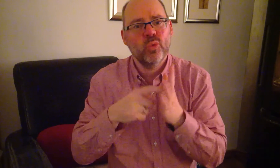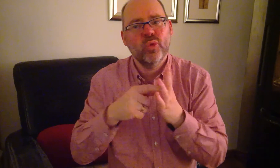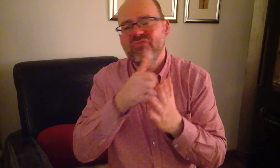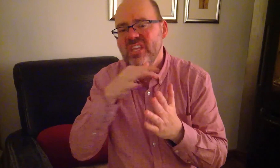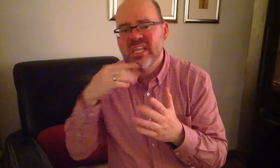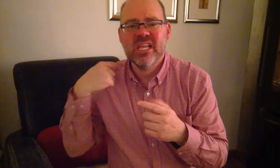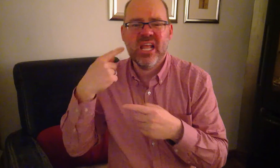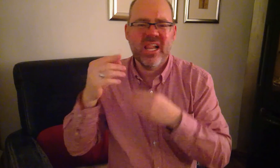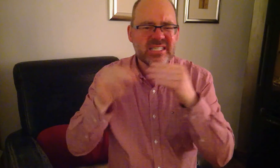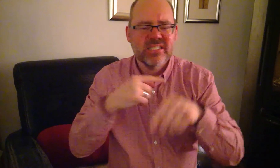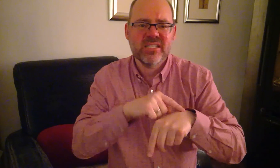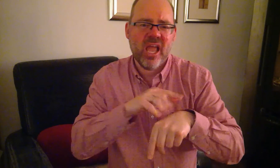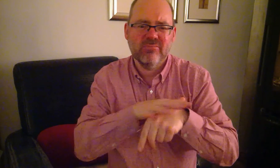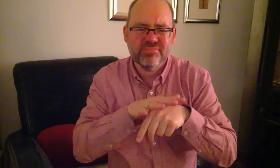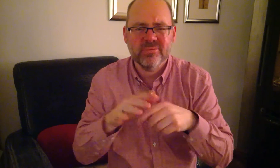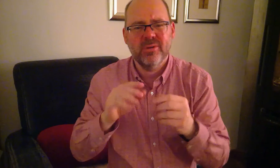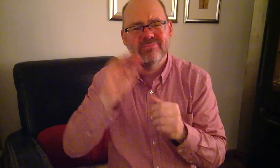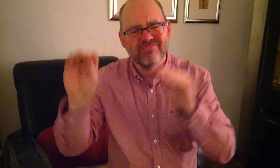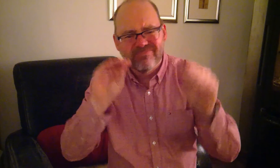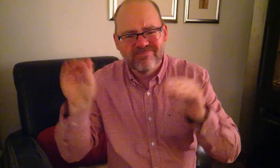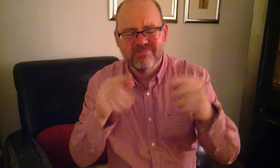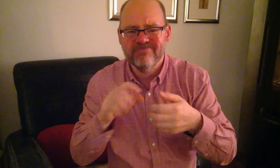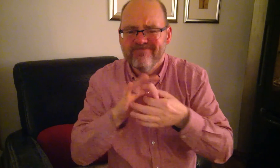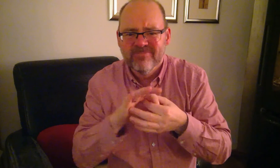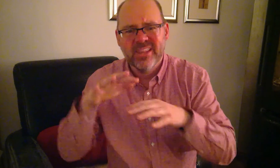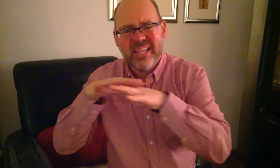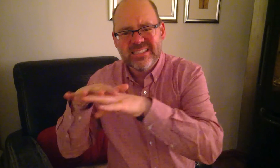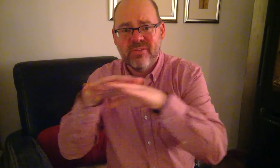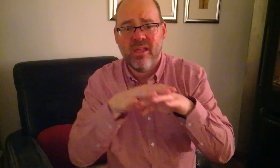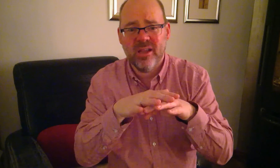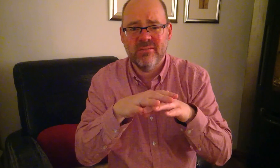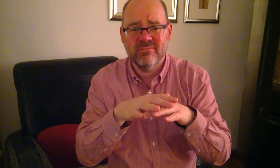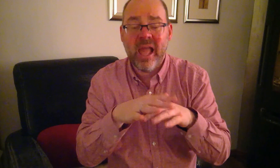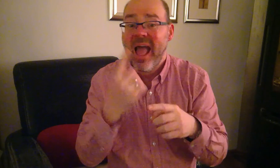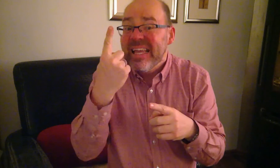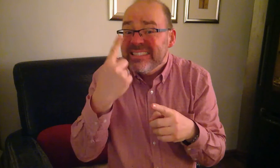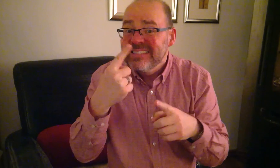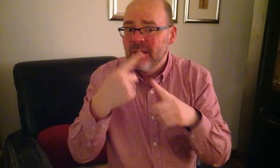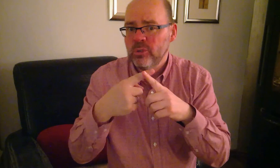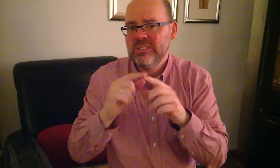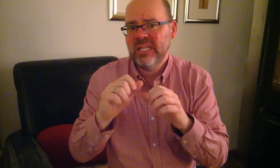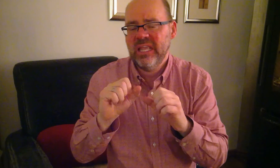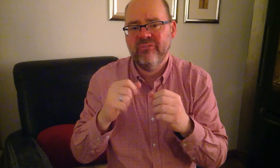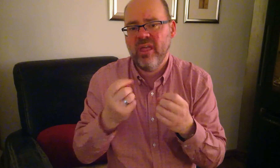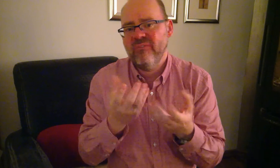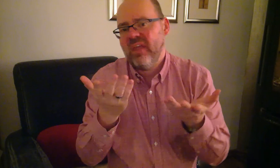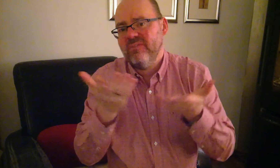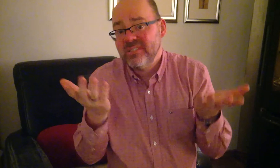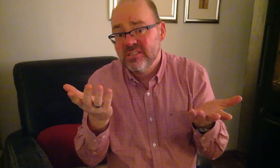Denn ich hatte viel Zeit investiert, mit vielen Personen gesprochen. Ich knüpfte Netzwerke. Einen positiven Effekt gab es aber: